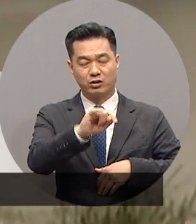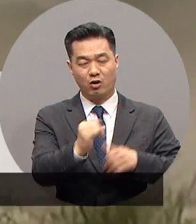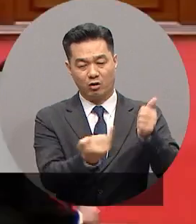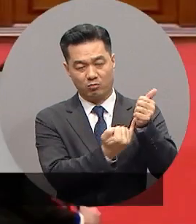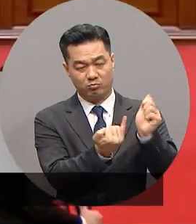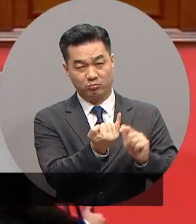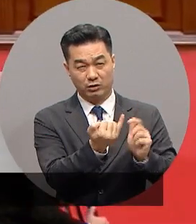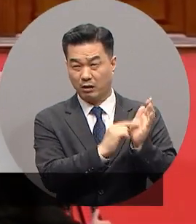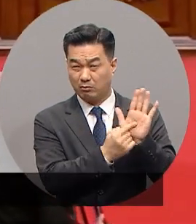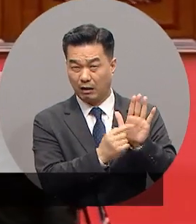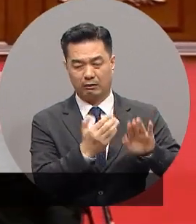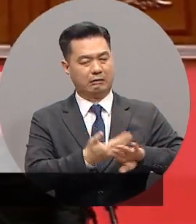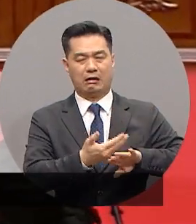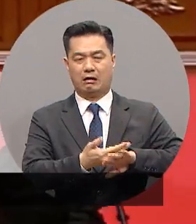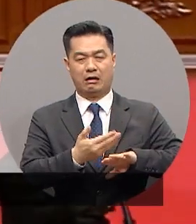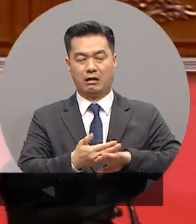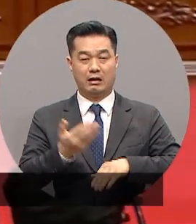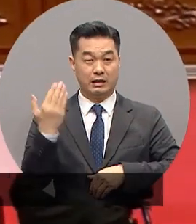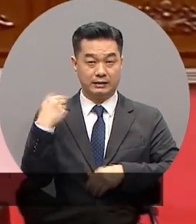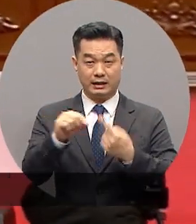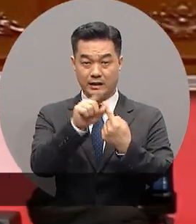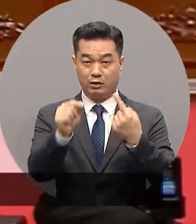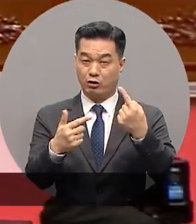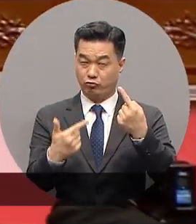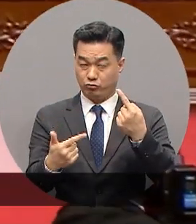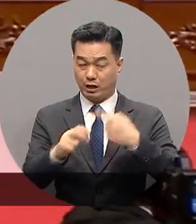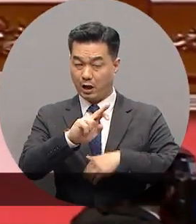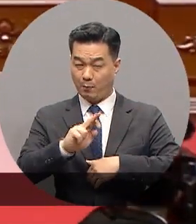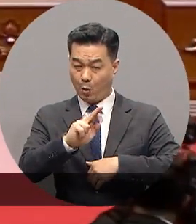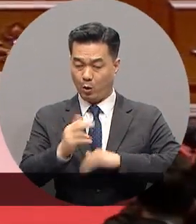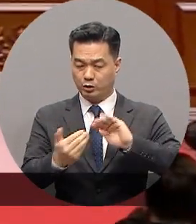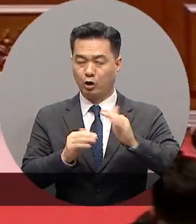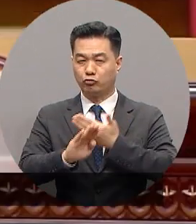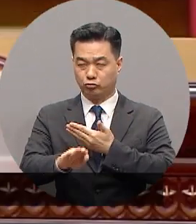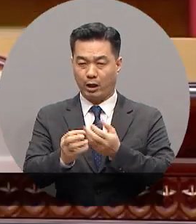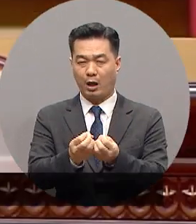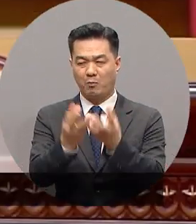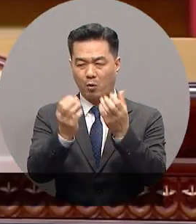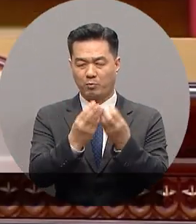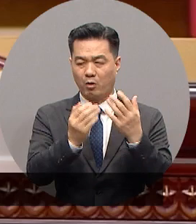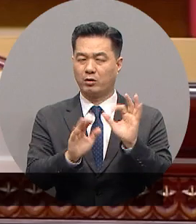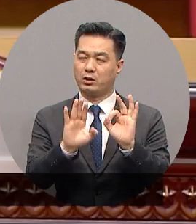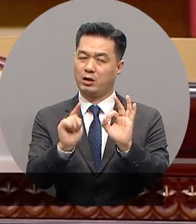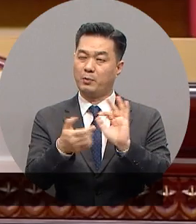폭약을 터뜨렸다는 북한 김여정 노동당 부부장의 주장과 달리 북한은 지난 6일, 포